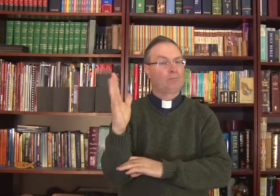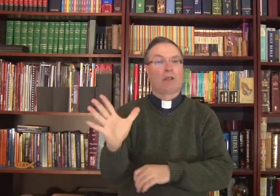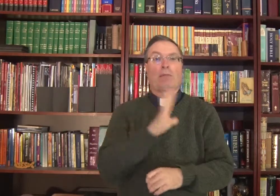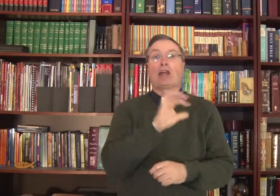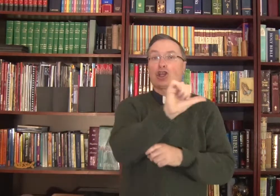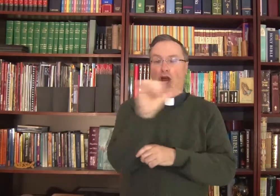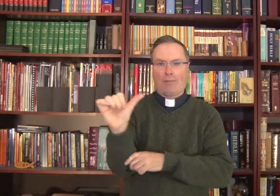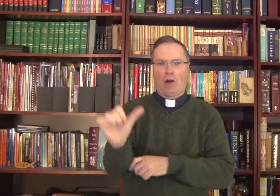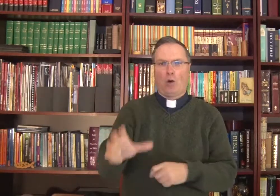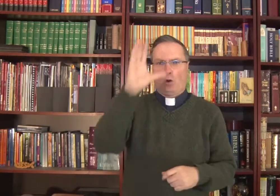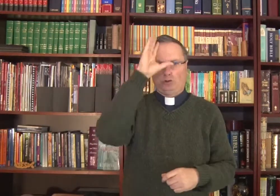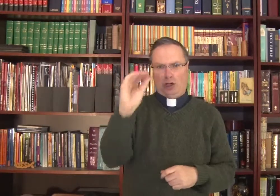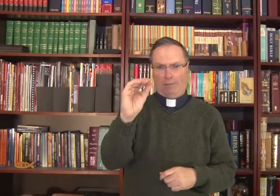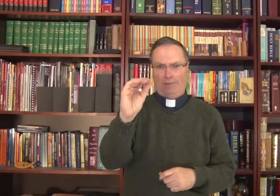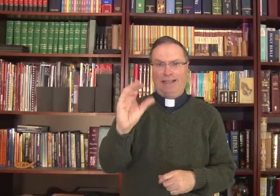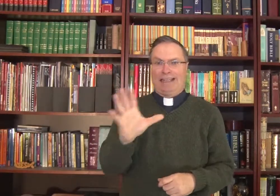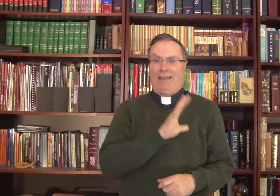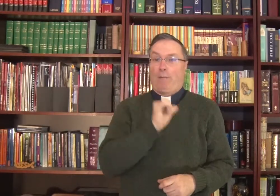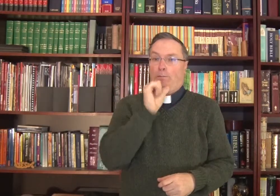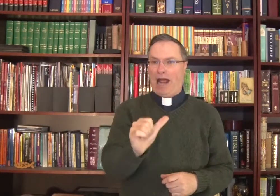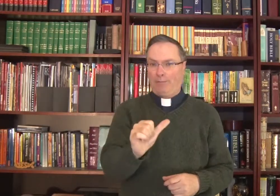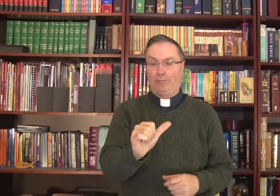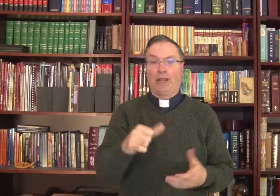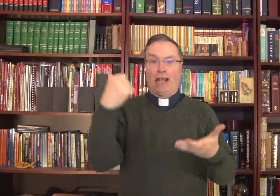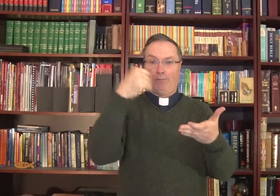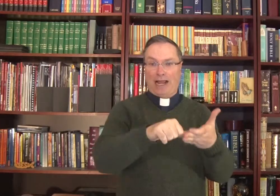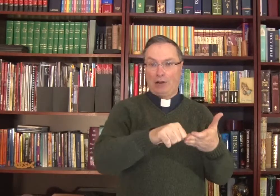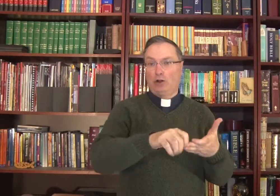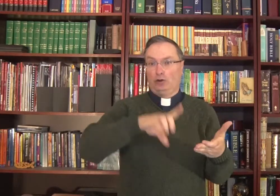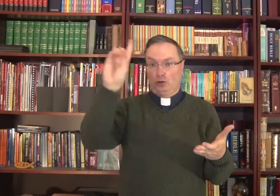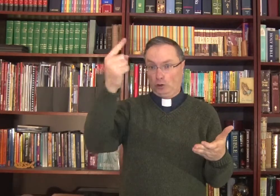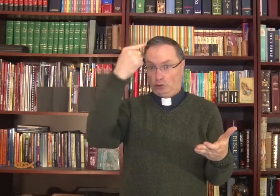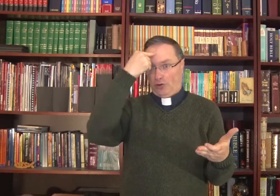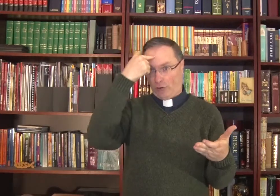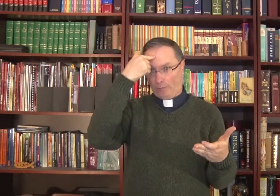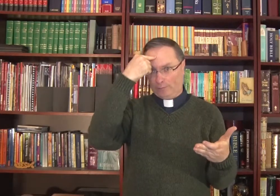mais seulement aux hommes qui n’avaient pas l’empreinte de Dieu sur le front.